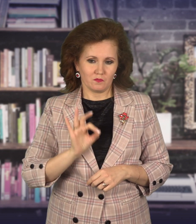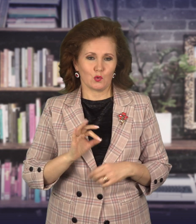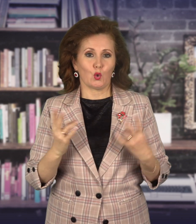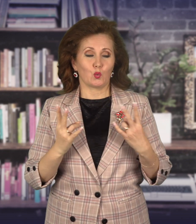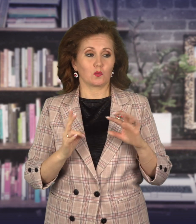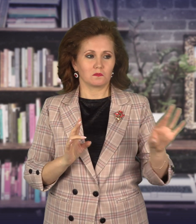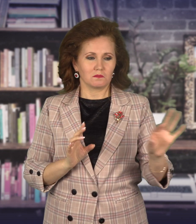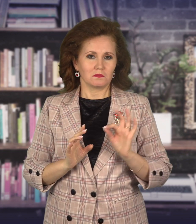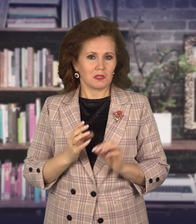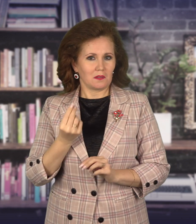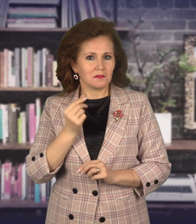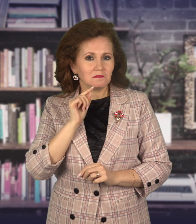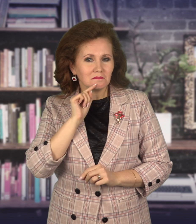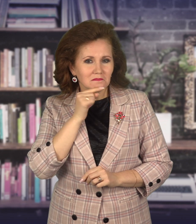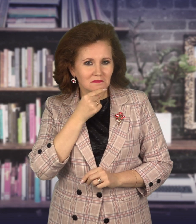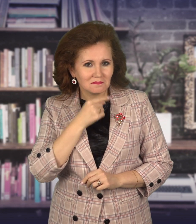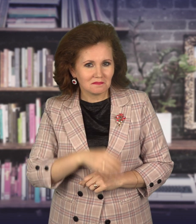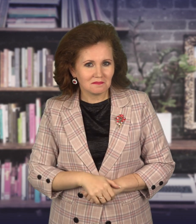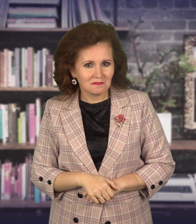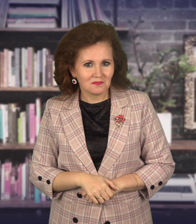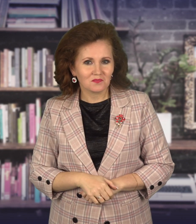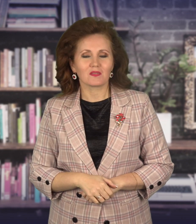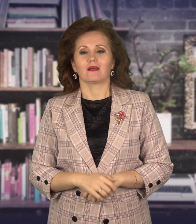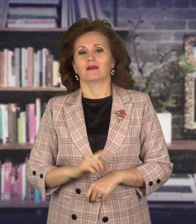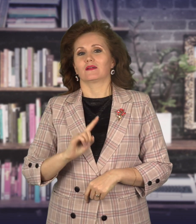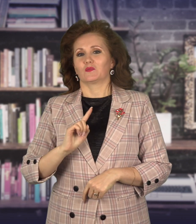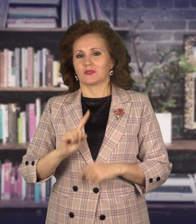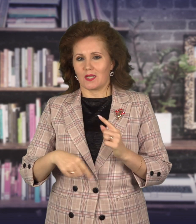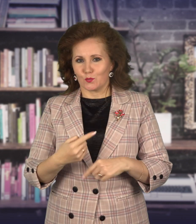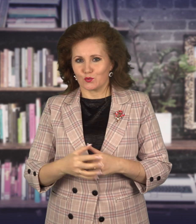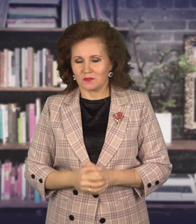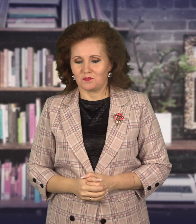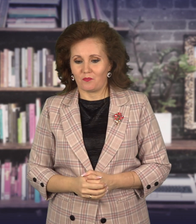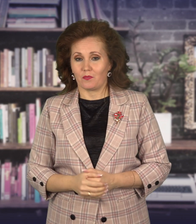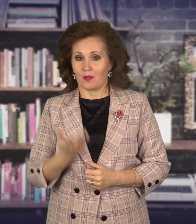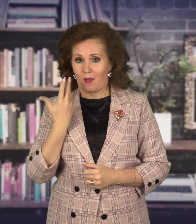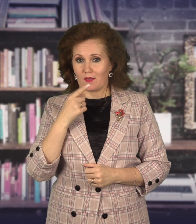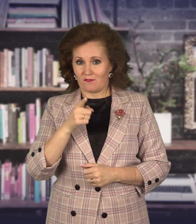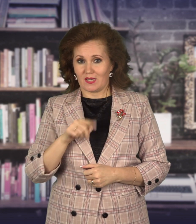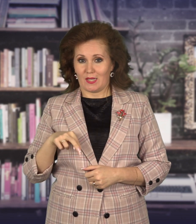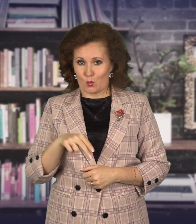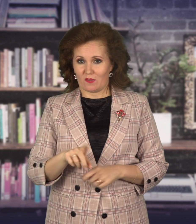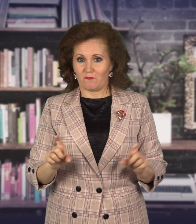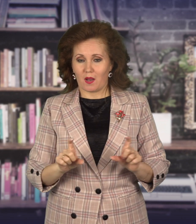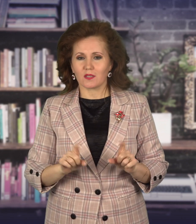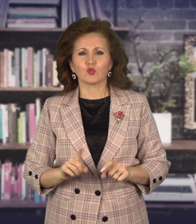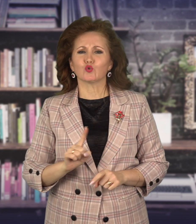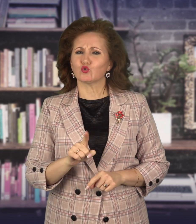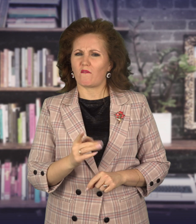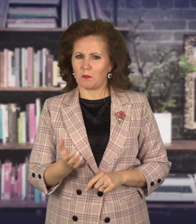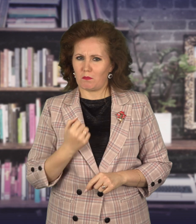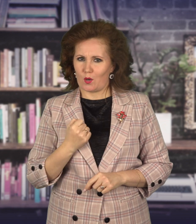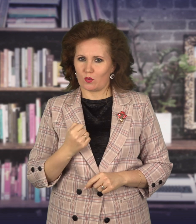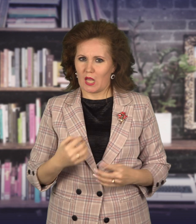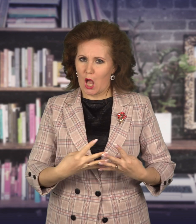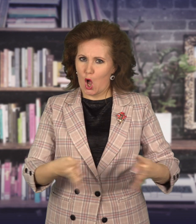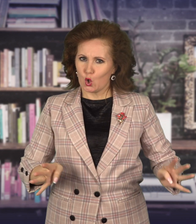Вы на этом сэкономите деньги. Следующее: когда вы идете в магазин, что